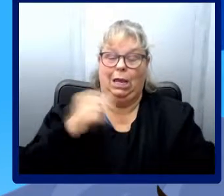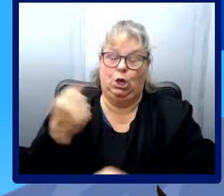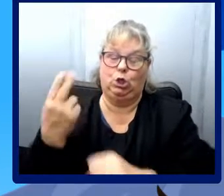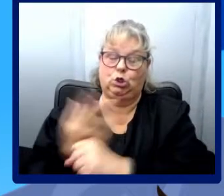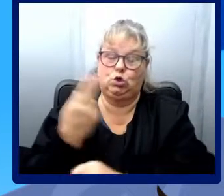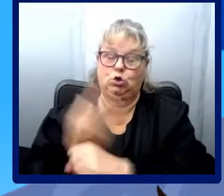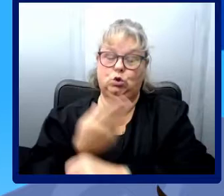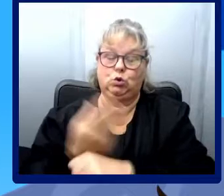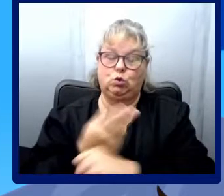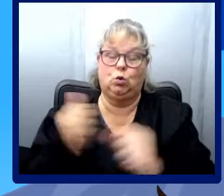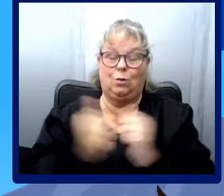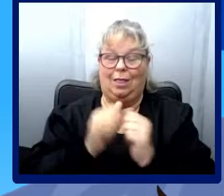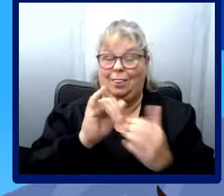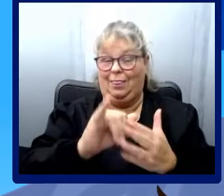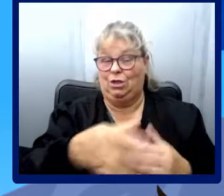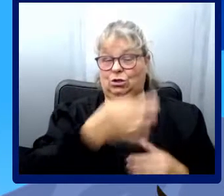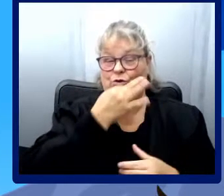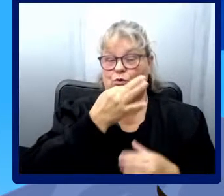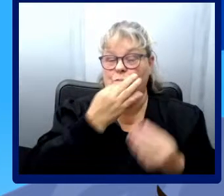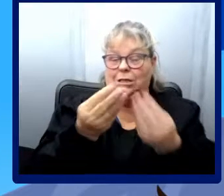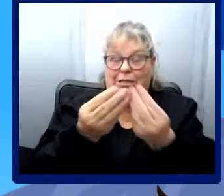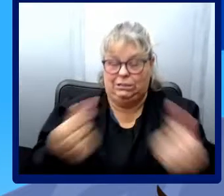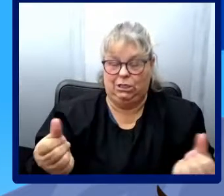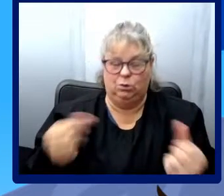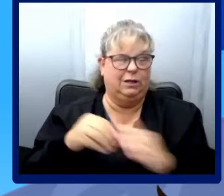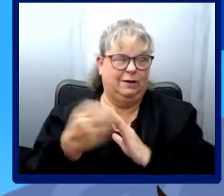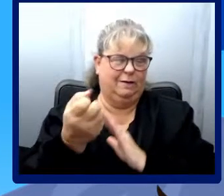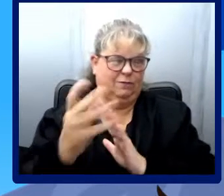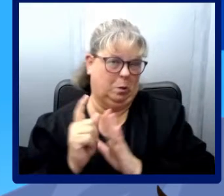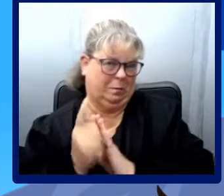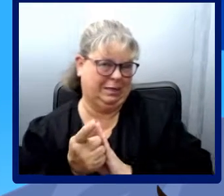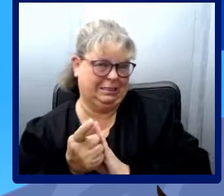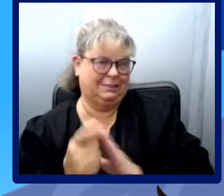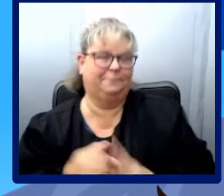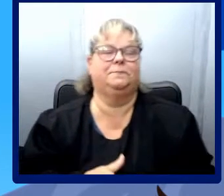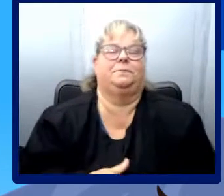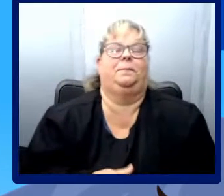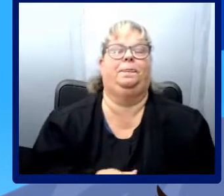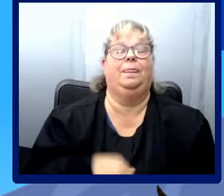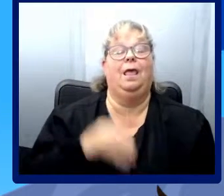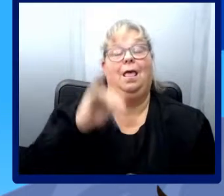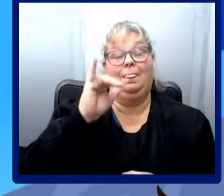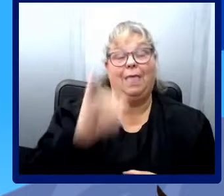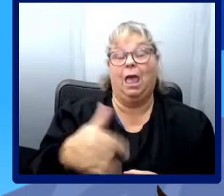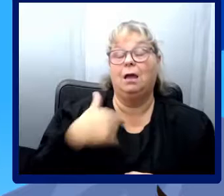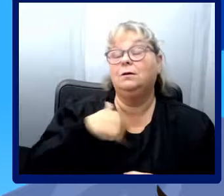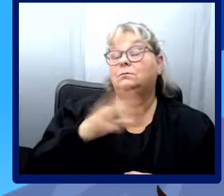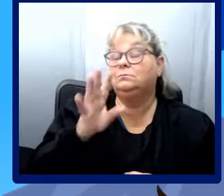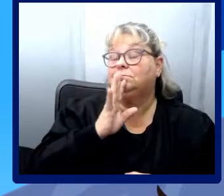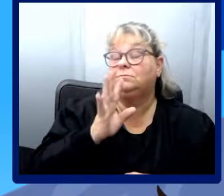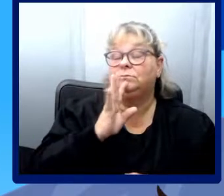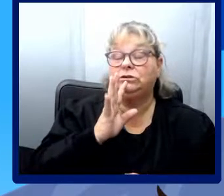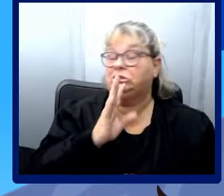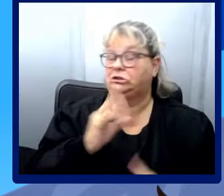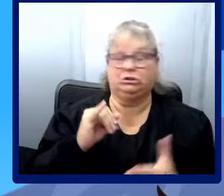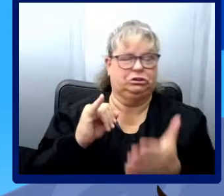con esta increíble solución de laboratorio en un segundo. Estas características que he mencionado son solo una punta del iceberg.